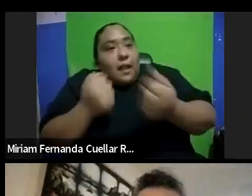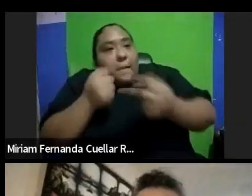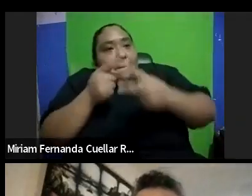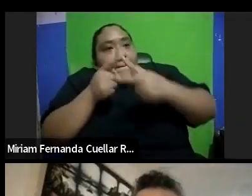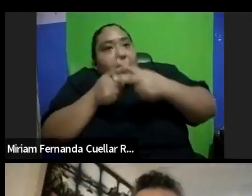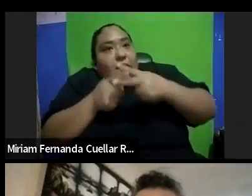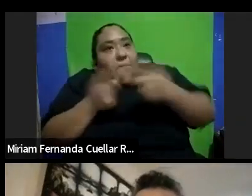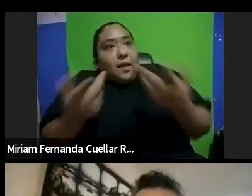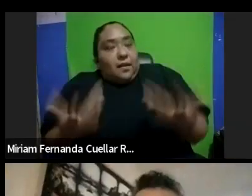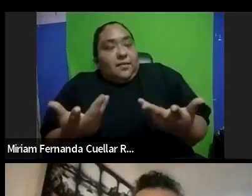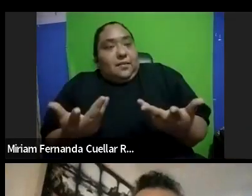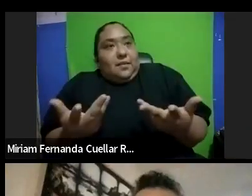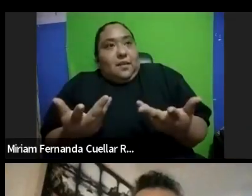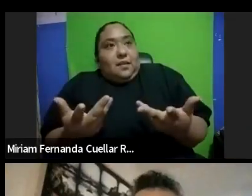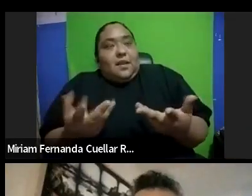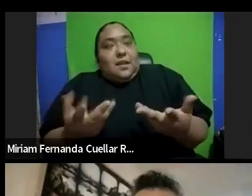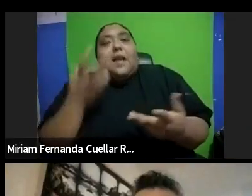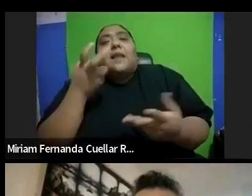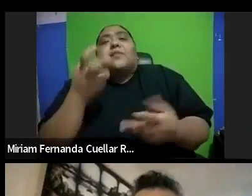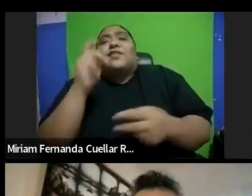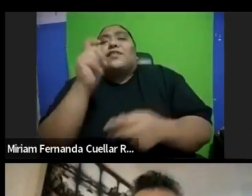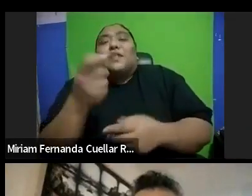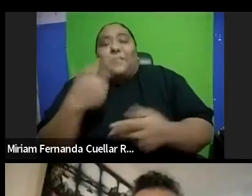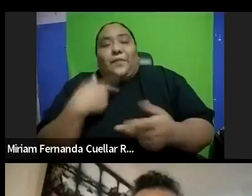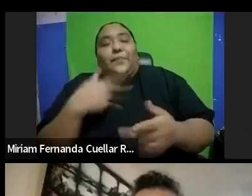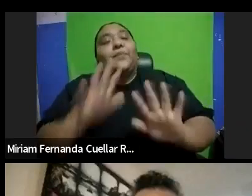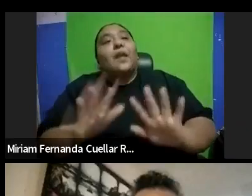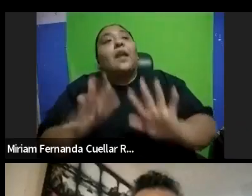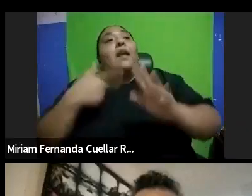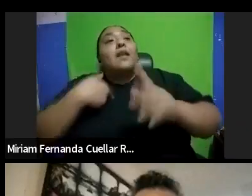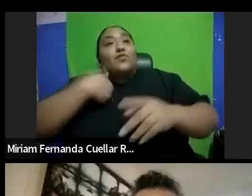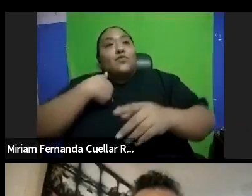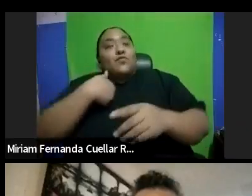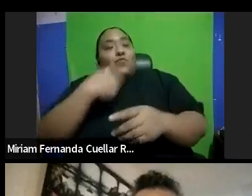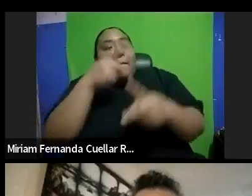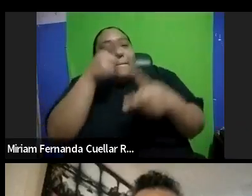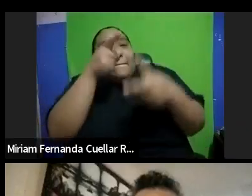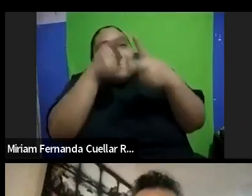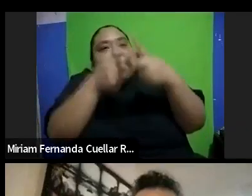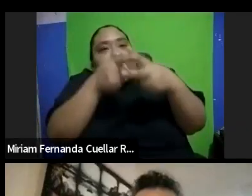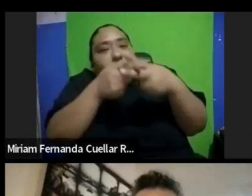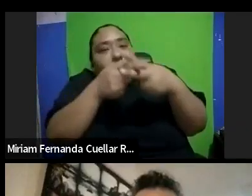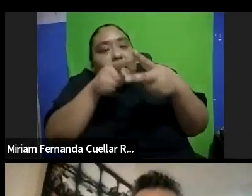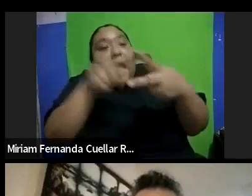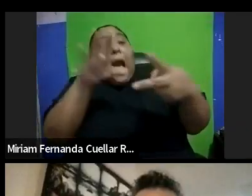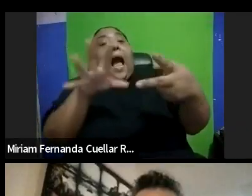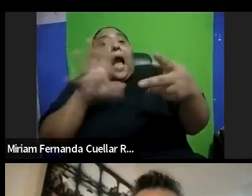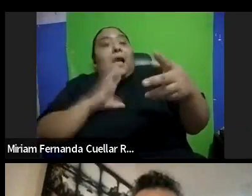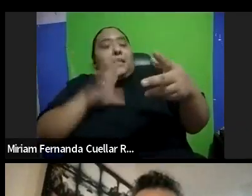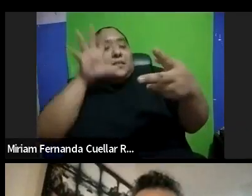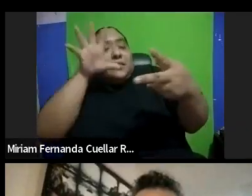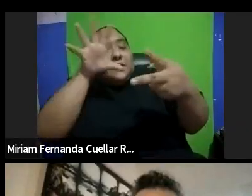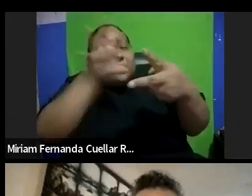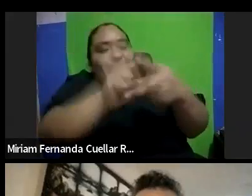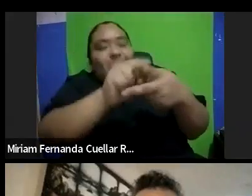, derecho a , derecho a entender las matemáticas, me refiero matemáticas, me refiero a sentir que construimos matemáticas en mi